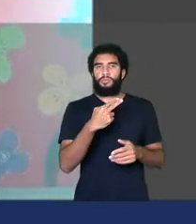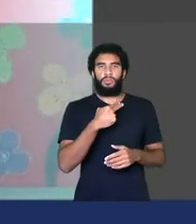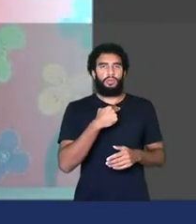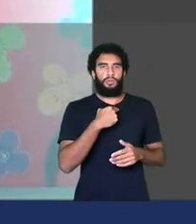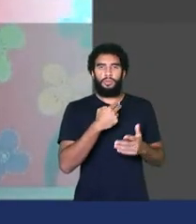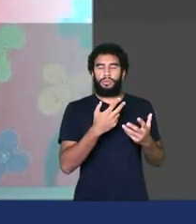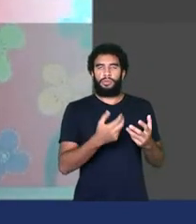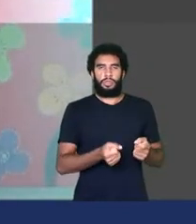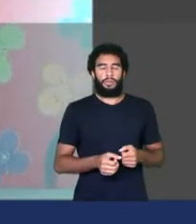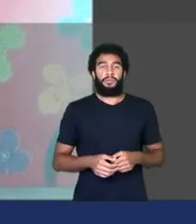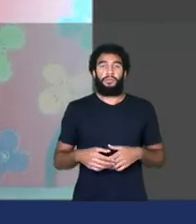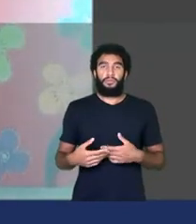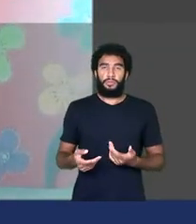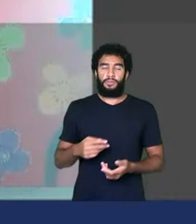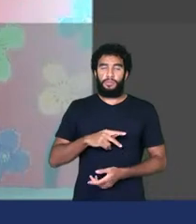ESTADO NÃO DEVERIA OCORRER. É POR ISSO QUE O PRESIDENTE